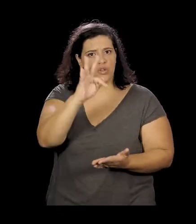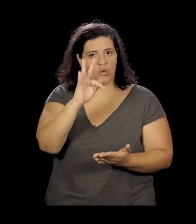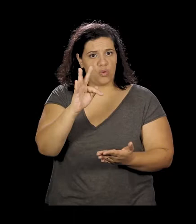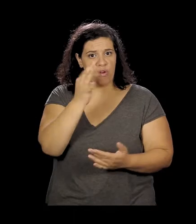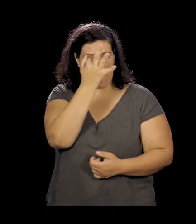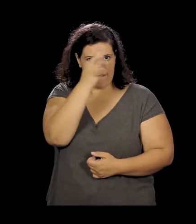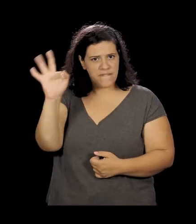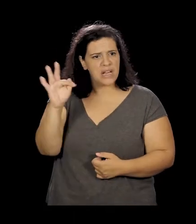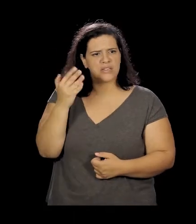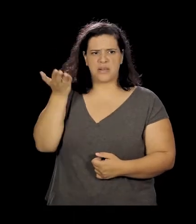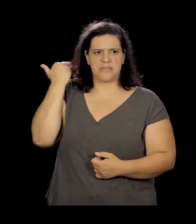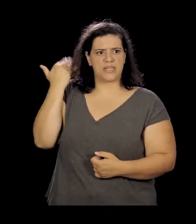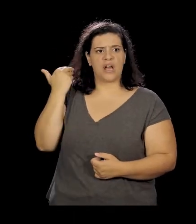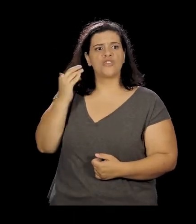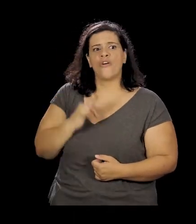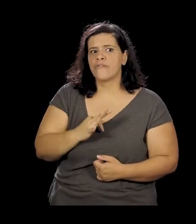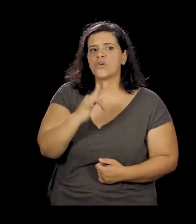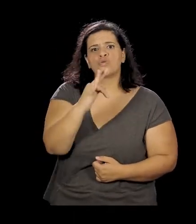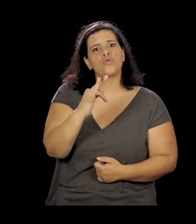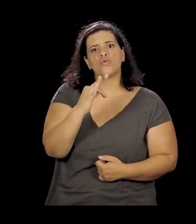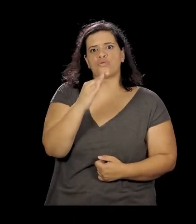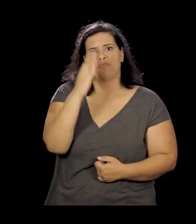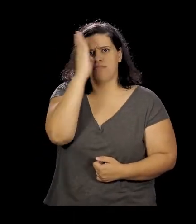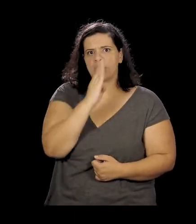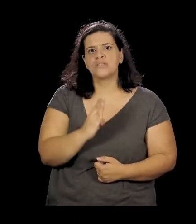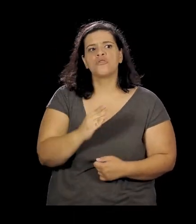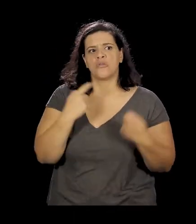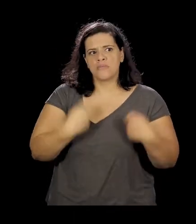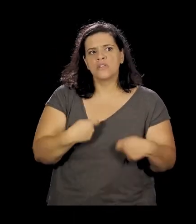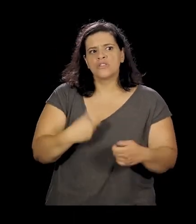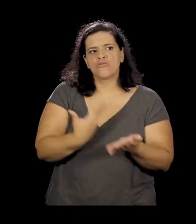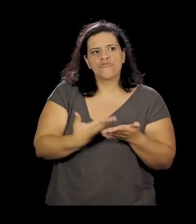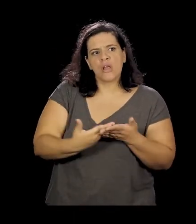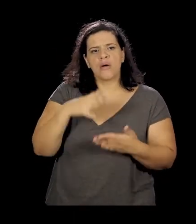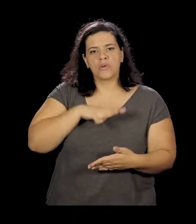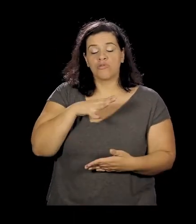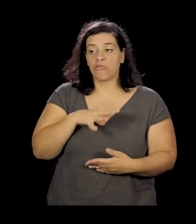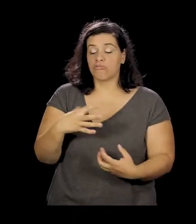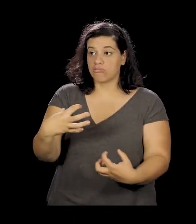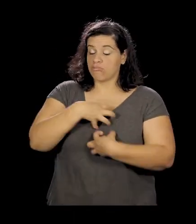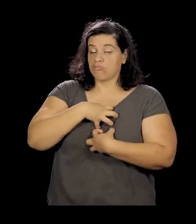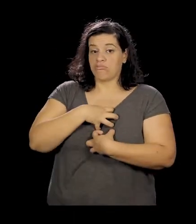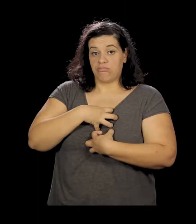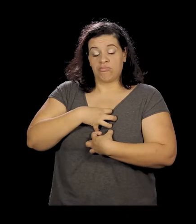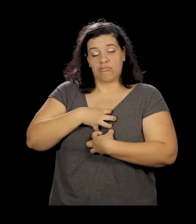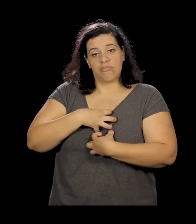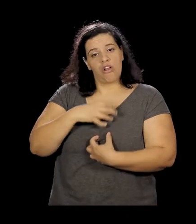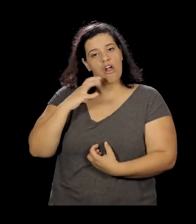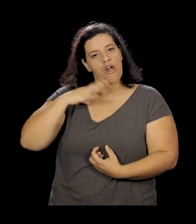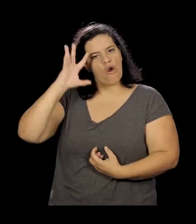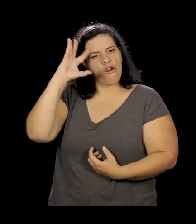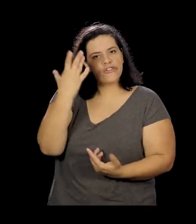o Brasil é o futuro, tem que estudar o português”. Então fiquei inspirado e decidi fazer uma aula de português.